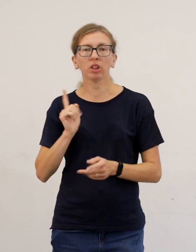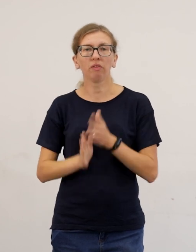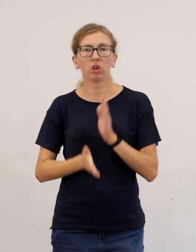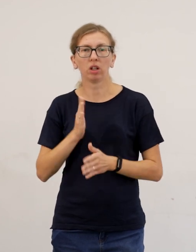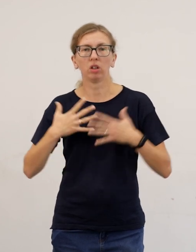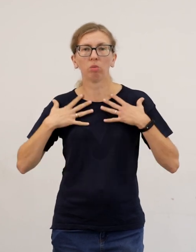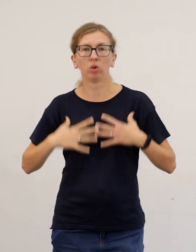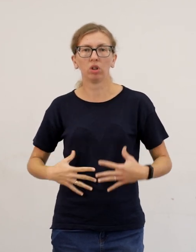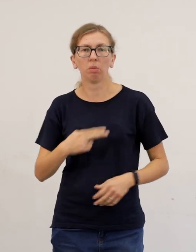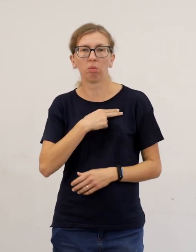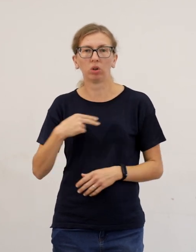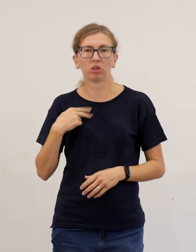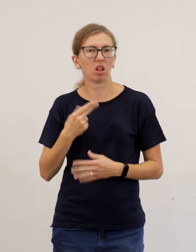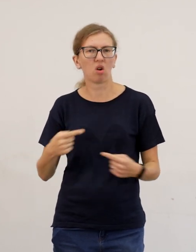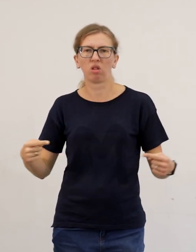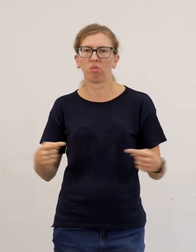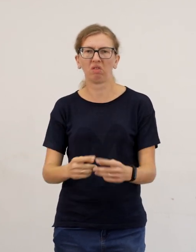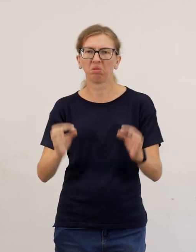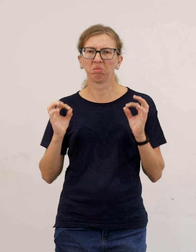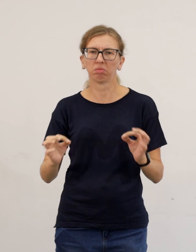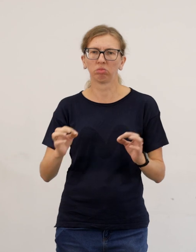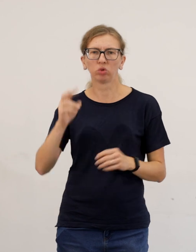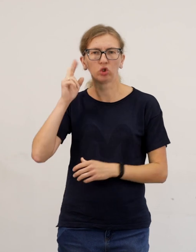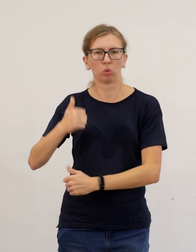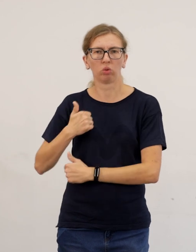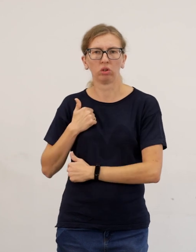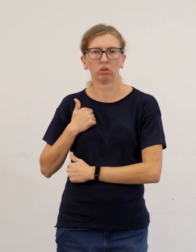Za to pięknie się prezentowały.